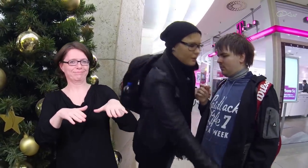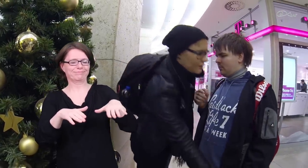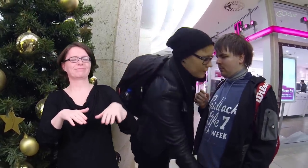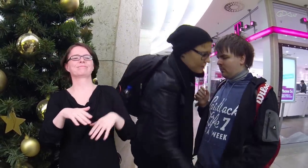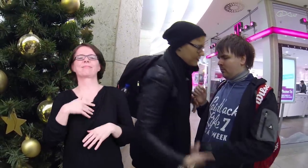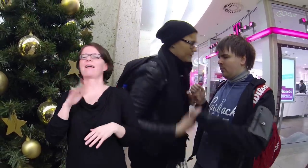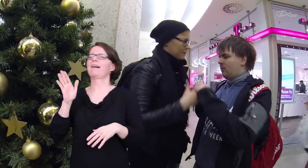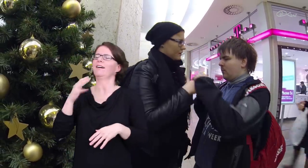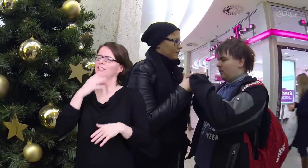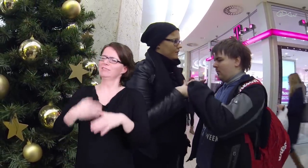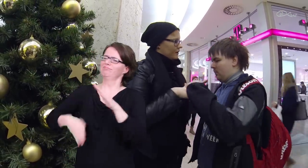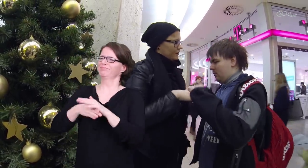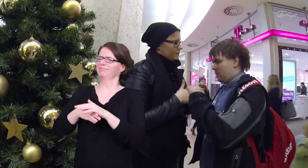Ja, schön. Jetzt komm!